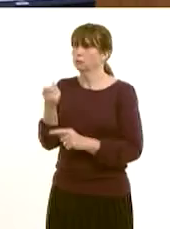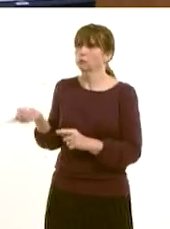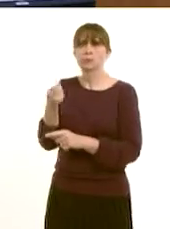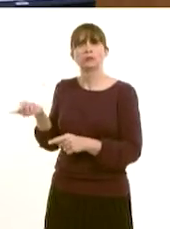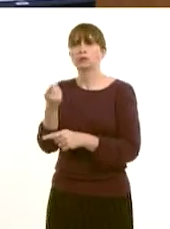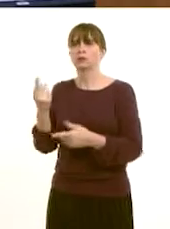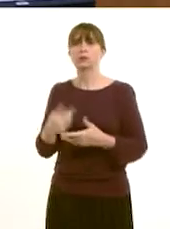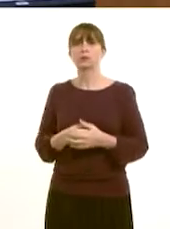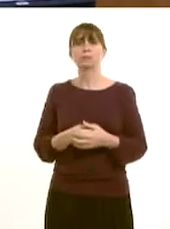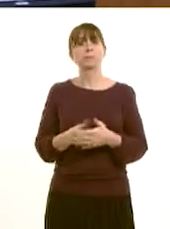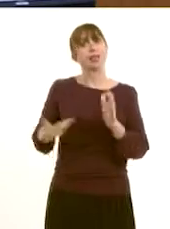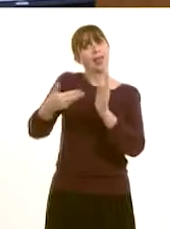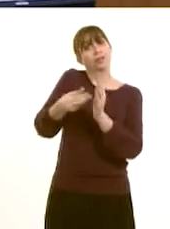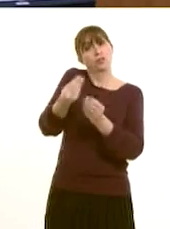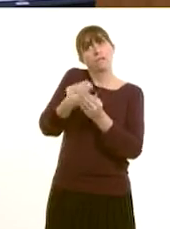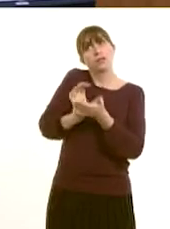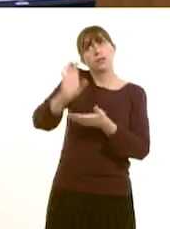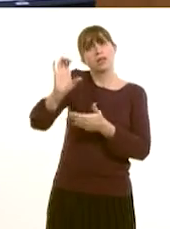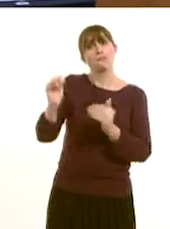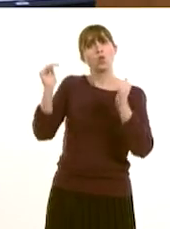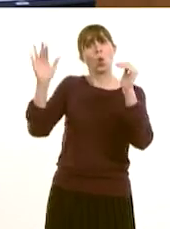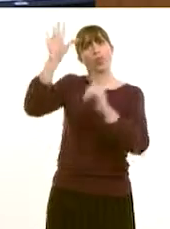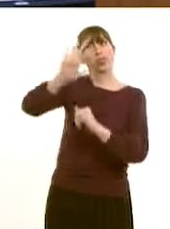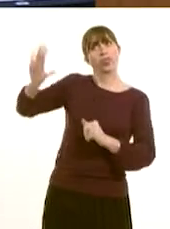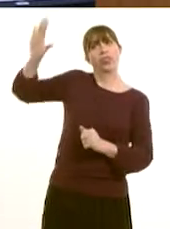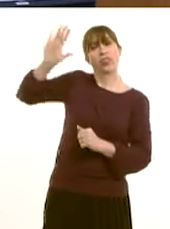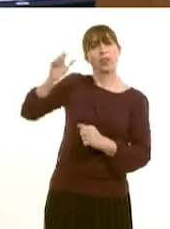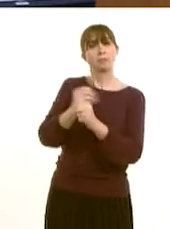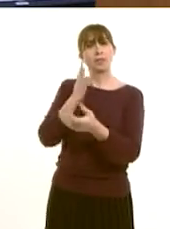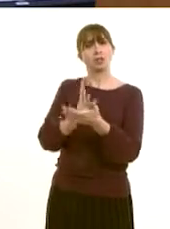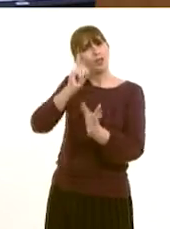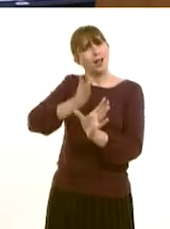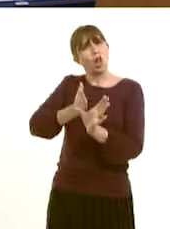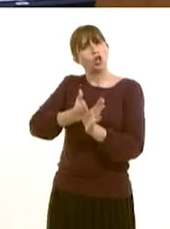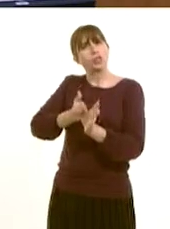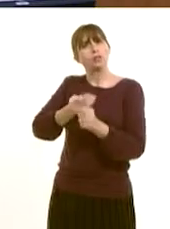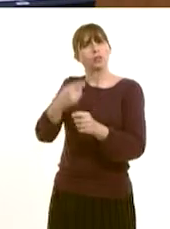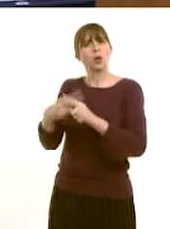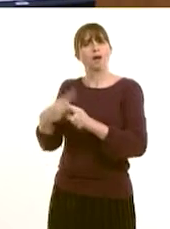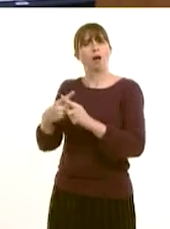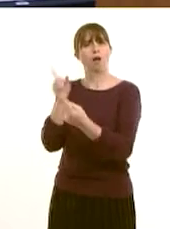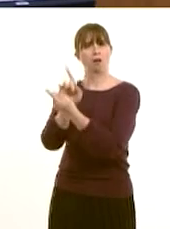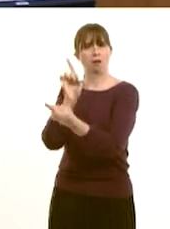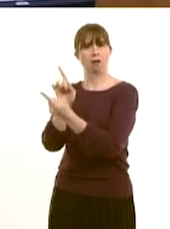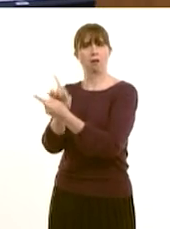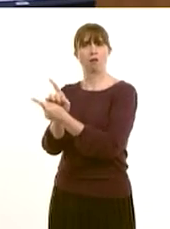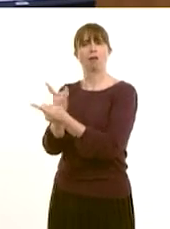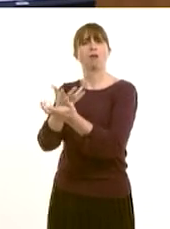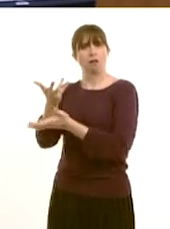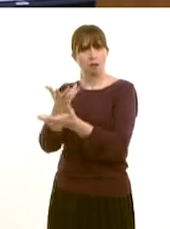ddefnyddio i sicrhau bod triniaeth seicolegol ar gael yn glouach, a hefyd ynghylch ymyrraeth